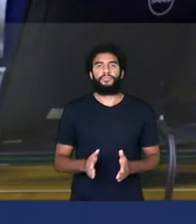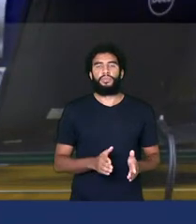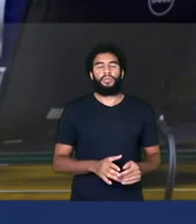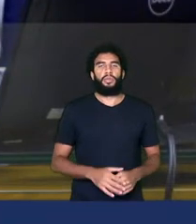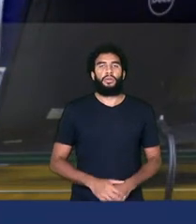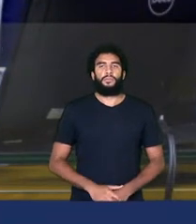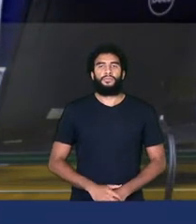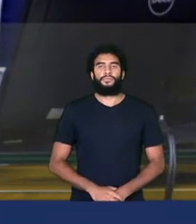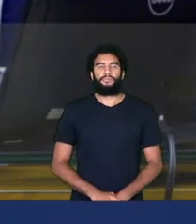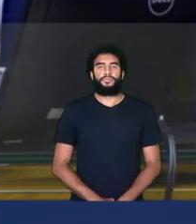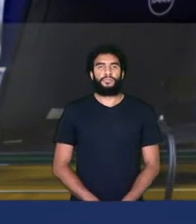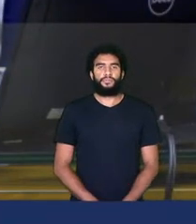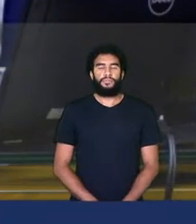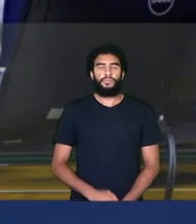NAÇÃO. POR ISSO É SIM. -- [PRESIDENTE]: COMO